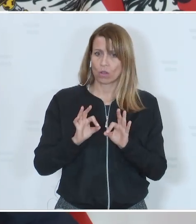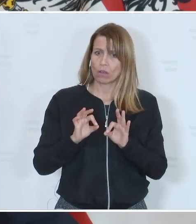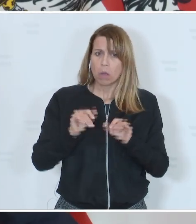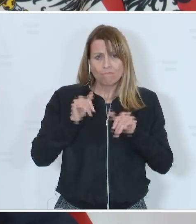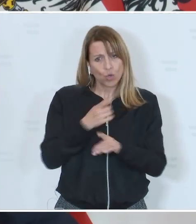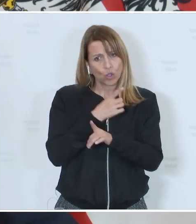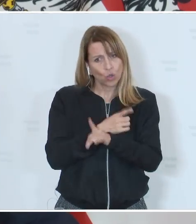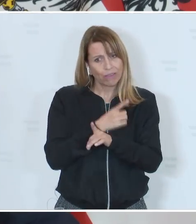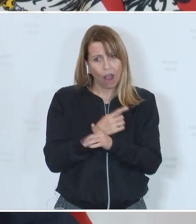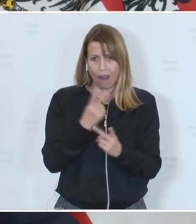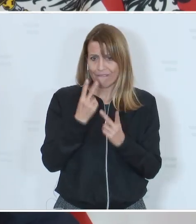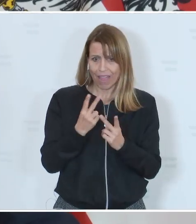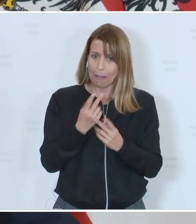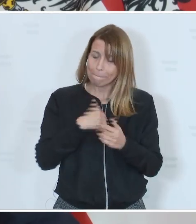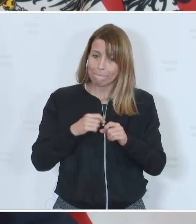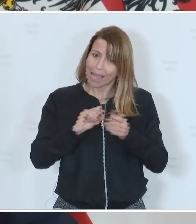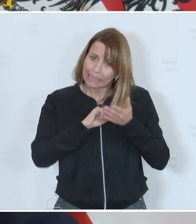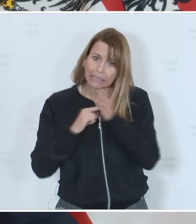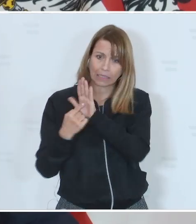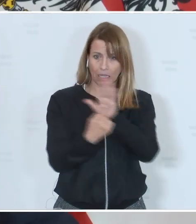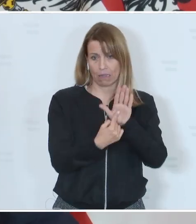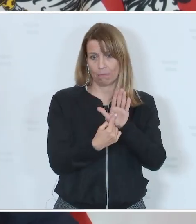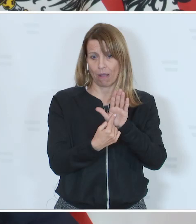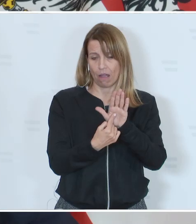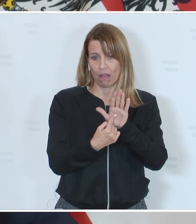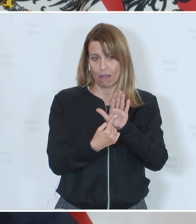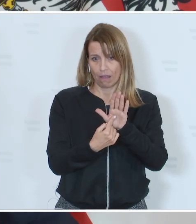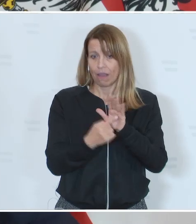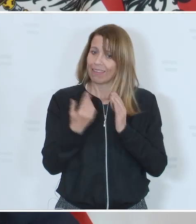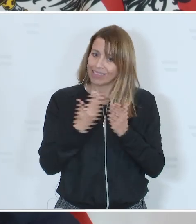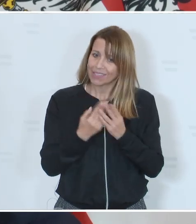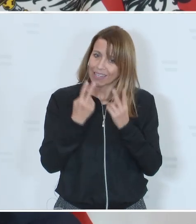gewinnt, wenn ein neutrales Land auch hier wieder den Vorsitz in der OSZE hat. Und es